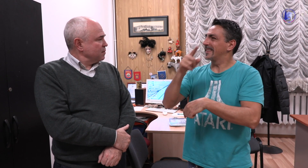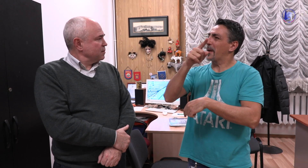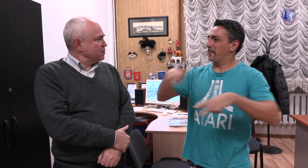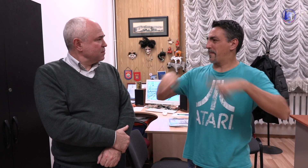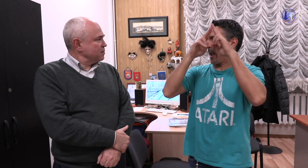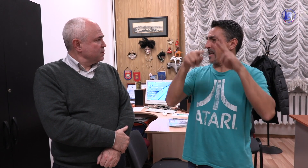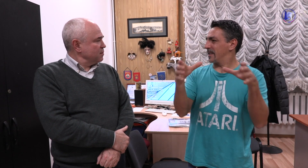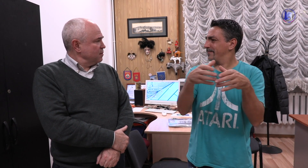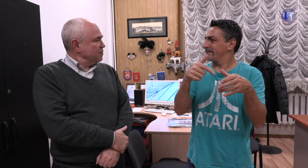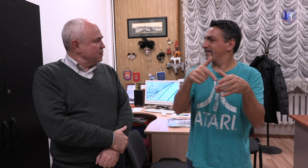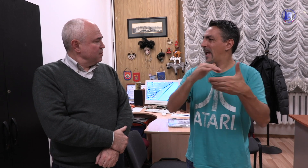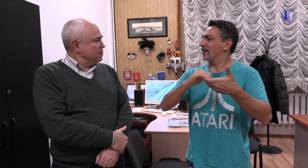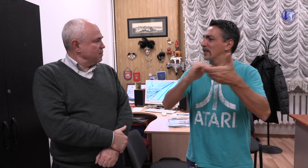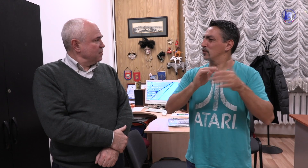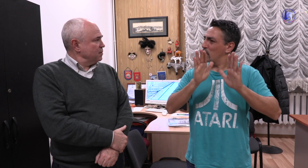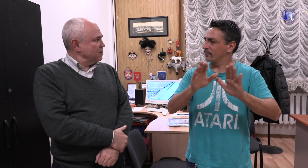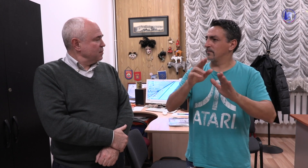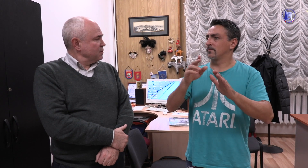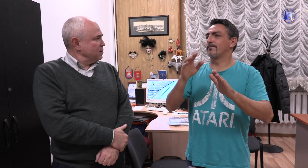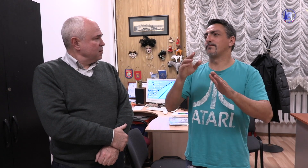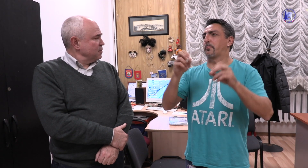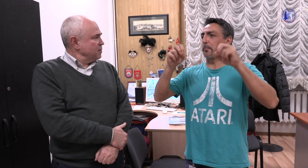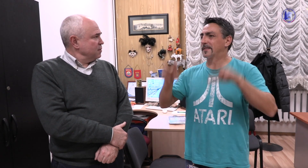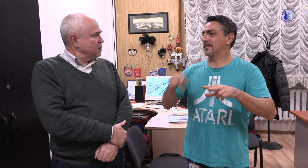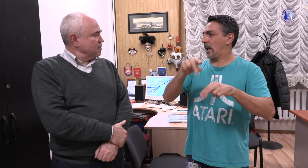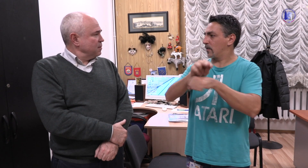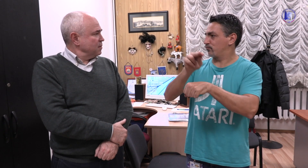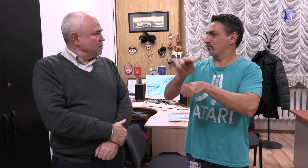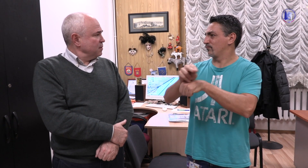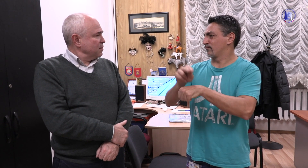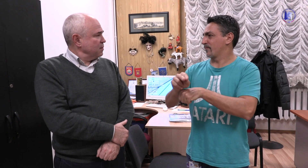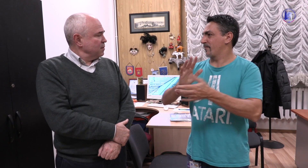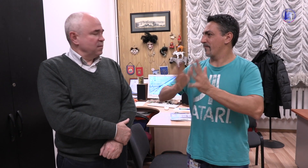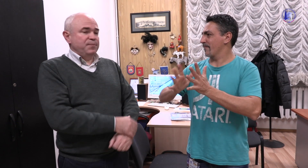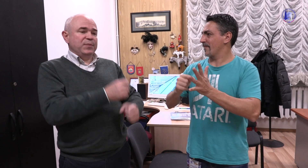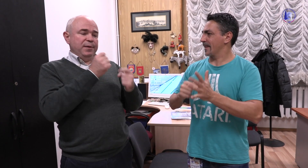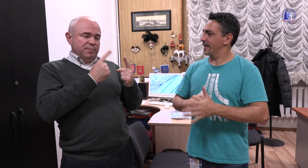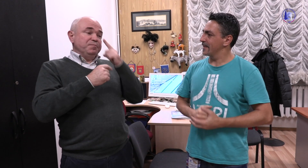Это организует ассоциация глухих в Париже, они там обучают жестовому языку.